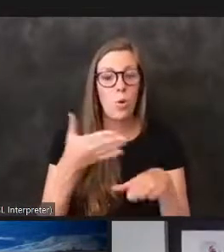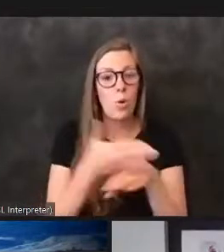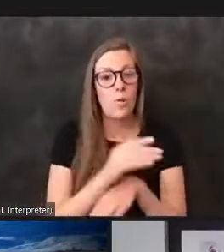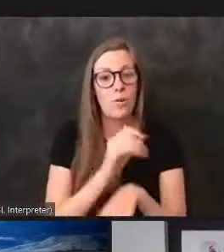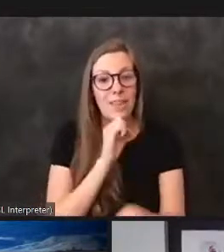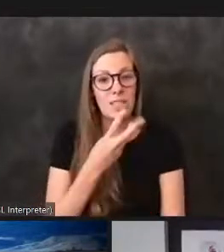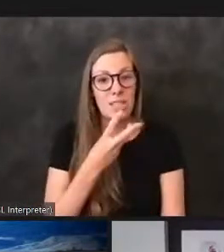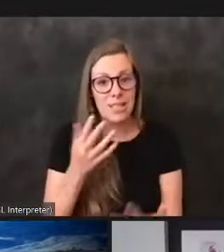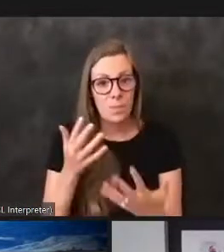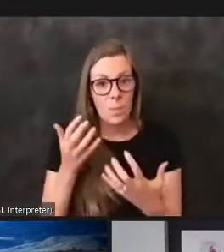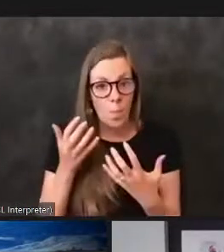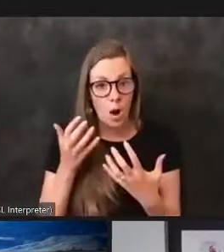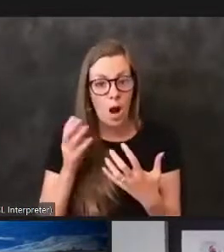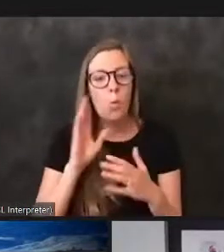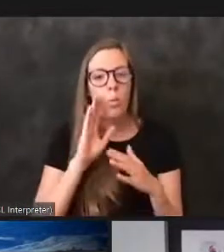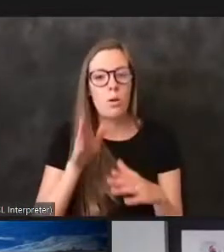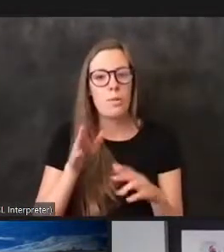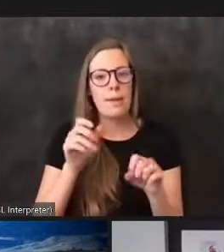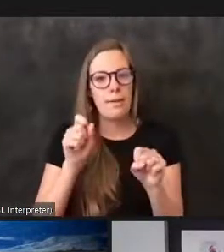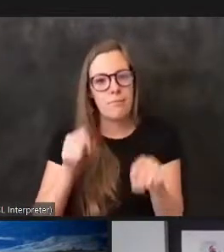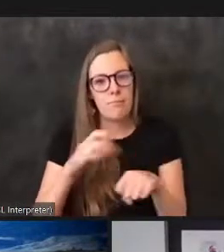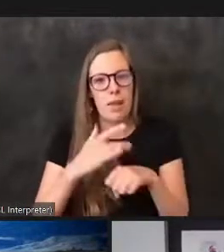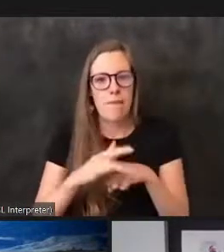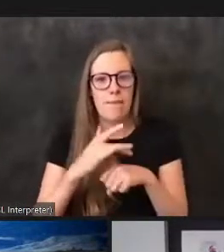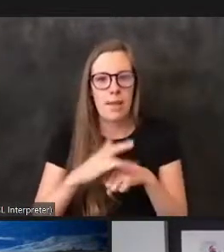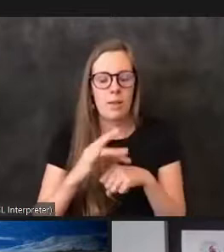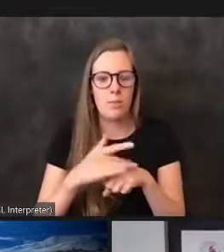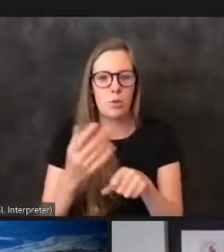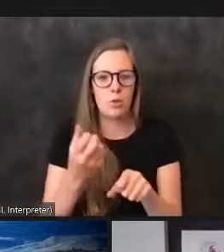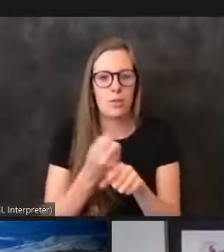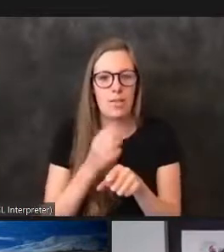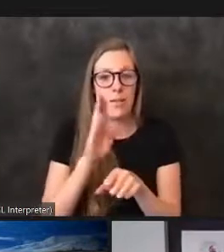arriba de seis años que quieren una vacuna será elegible para recibir una para mayo.